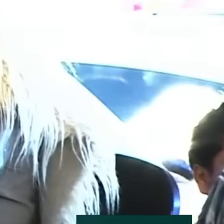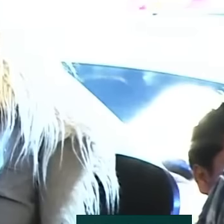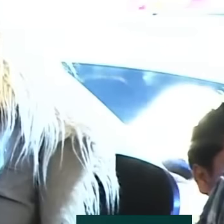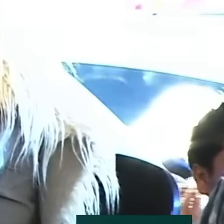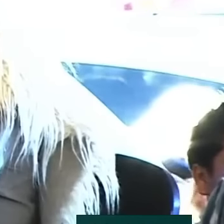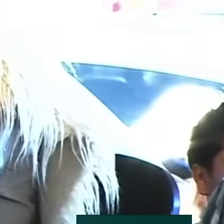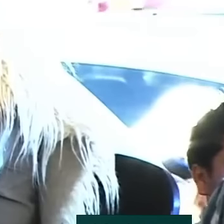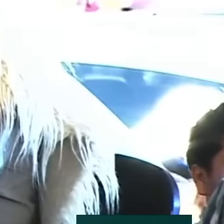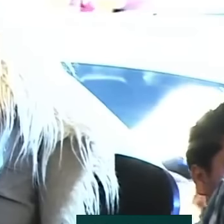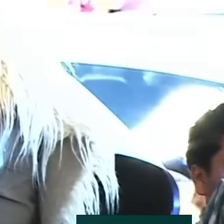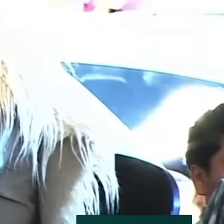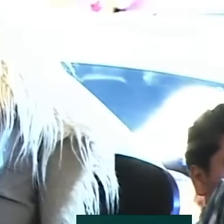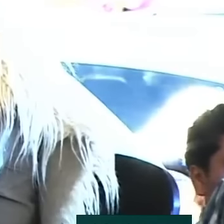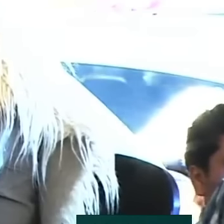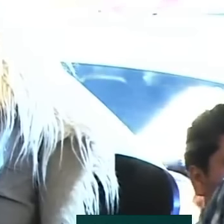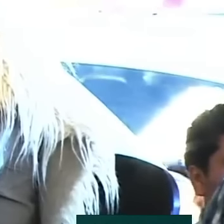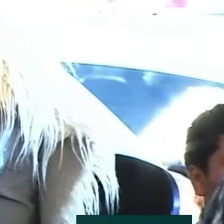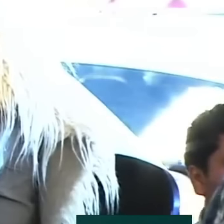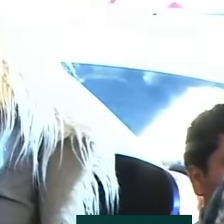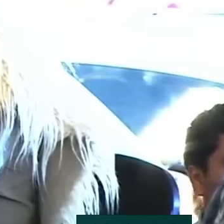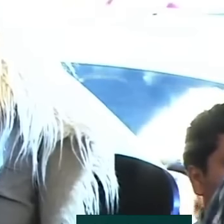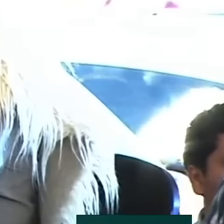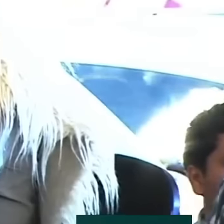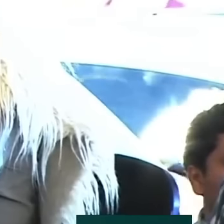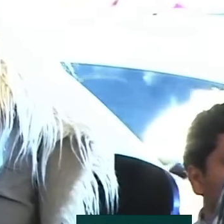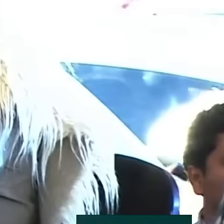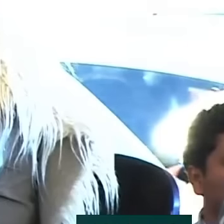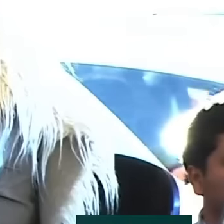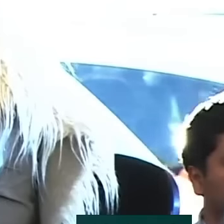de amparo constitución